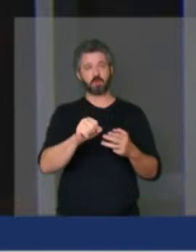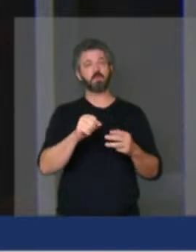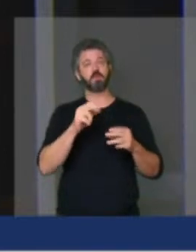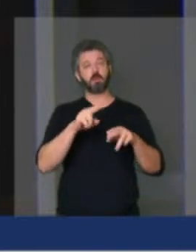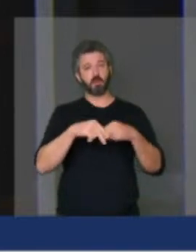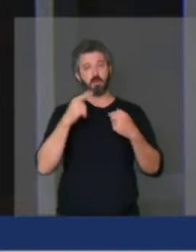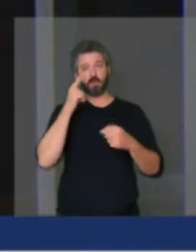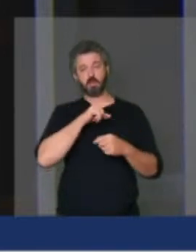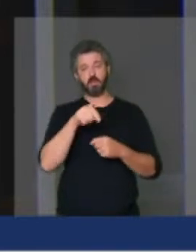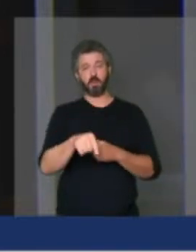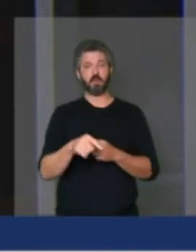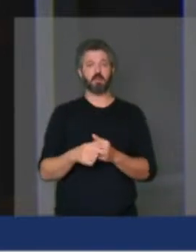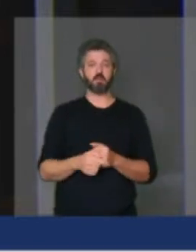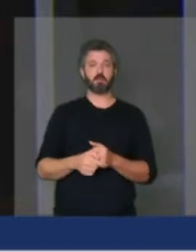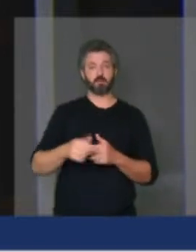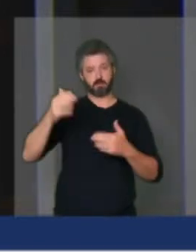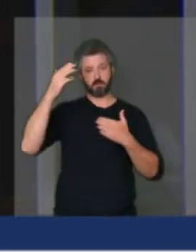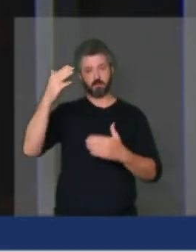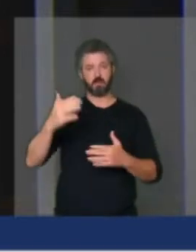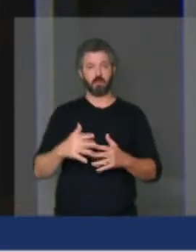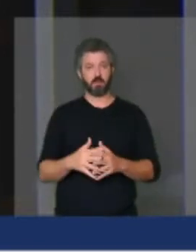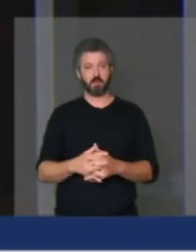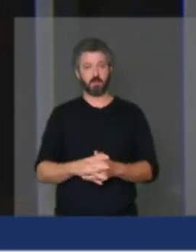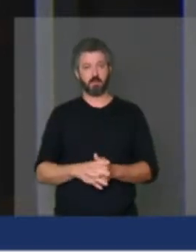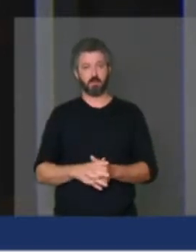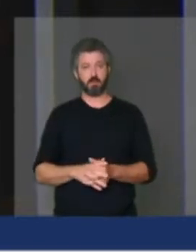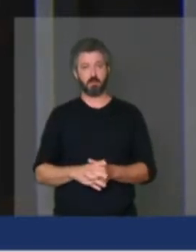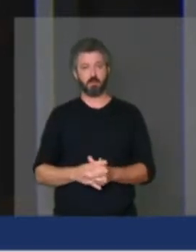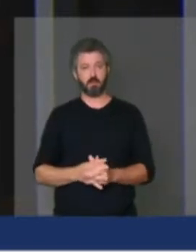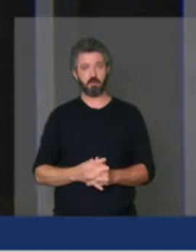OBRIGADO, SENHOR PRESIDENTE. -- [PRESIDENTE]: A PALAVRA O DEPUTADO RICARDO